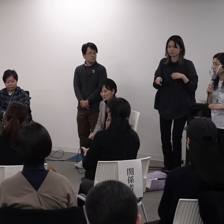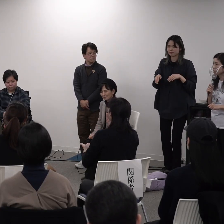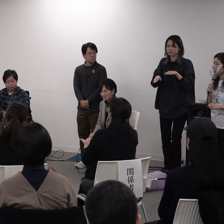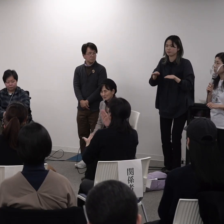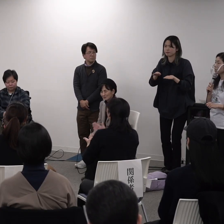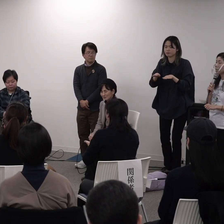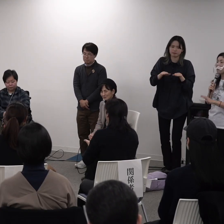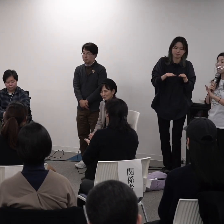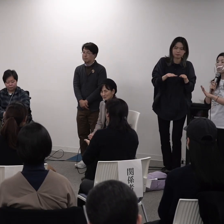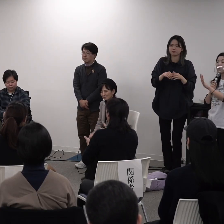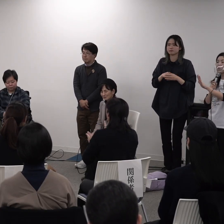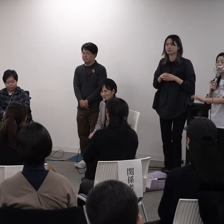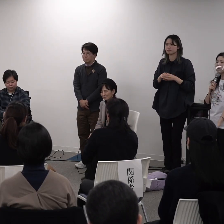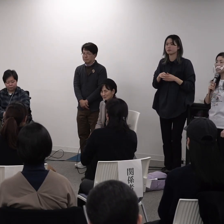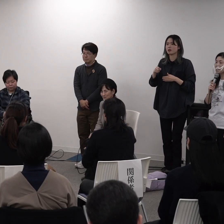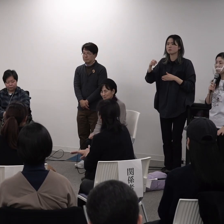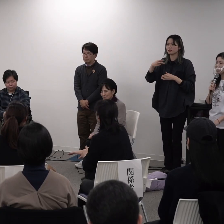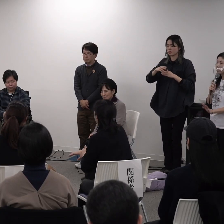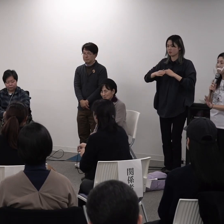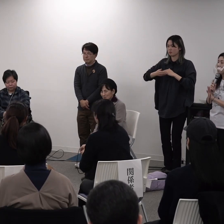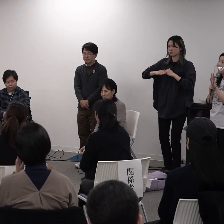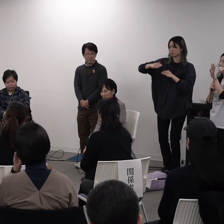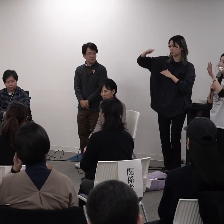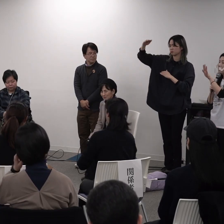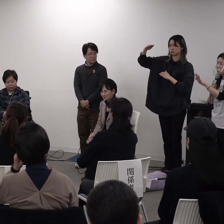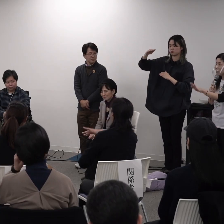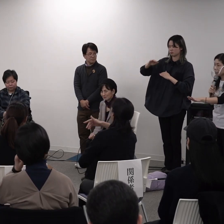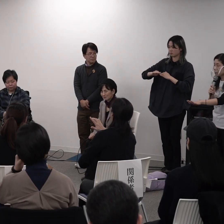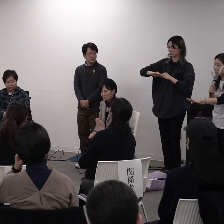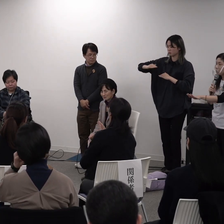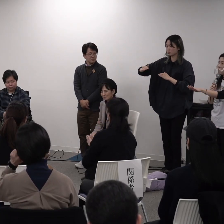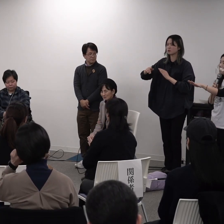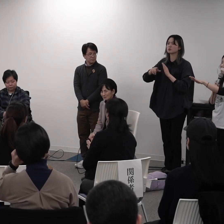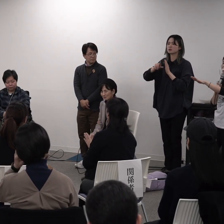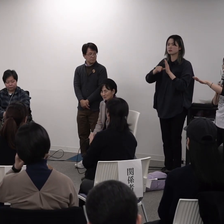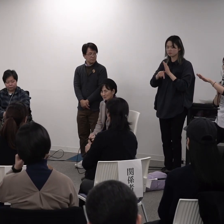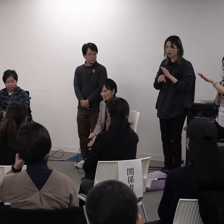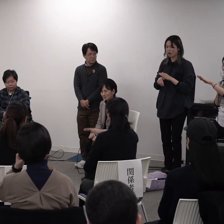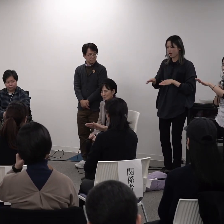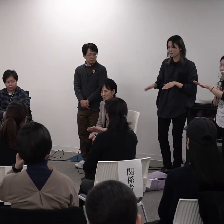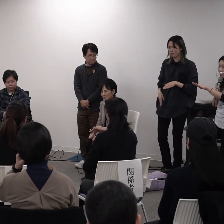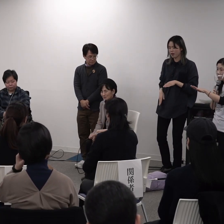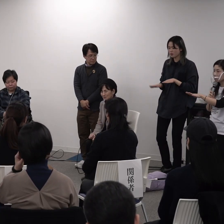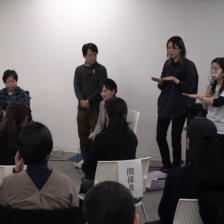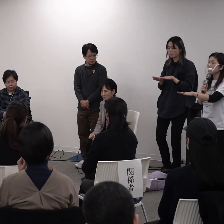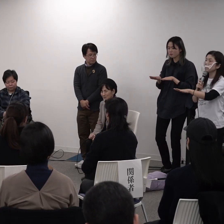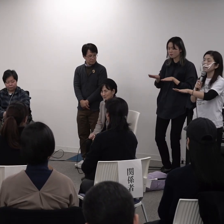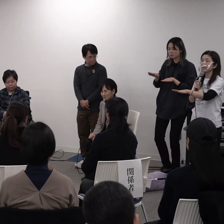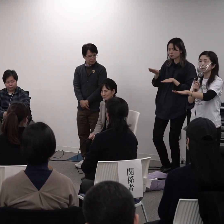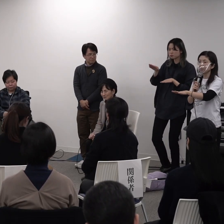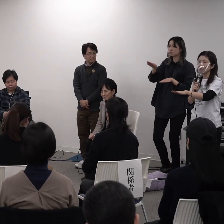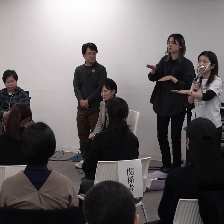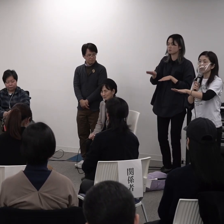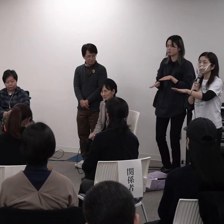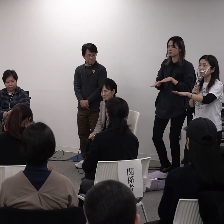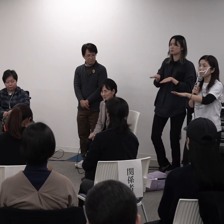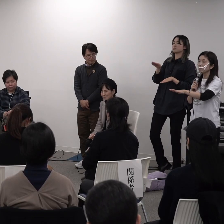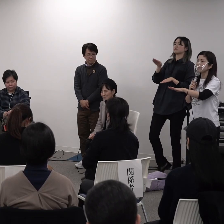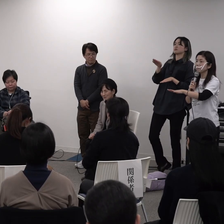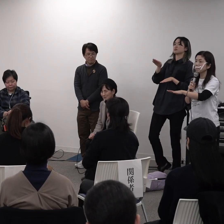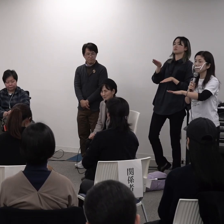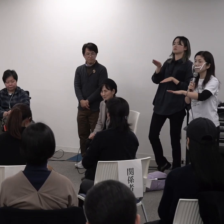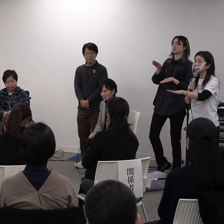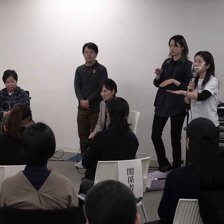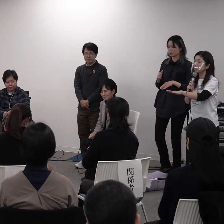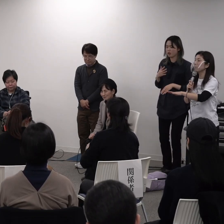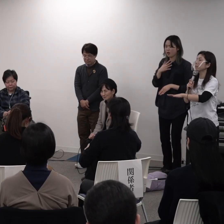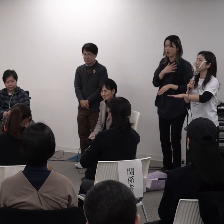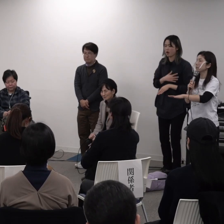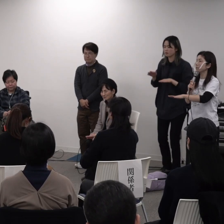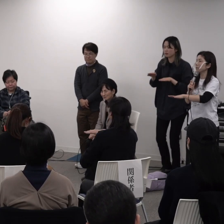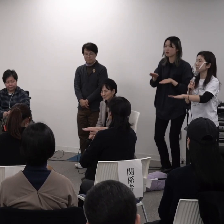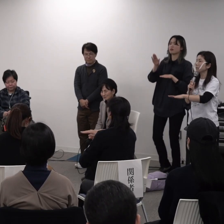また上りの段差のときには一段 前足を上に上げて上りの段差で止まってくれます